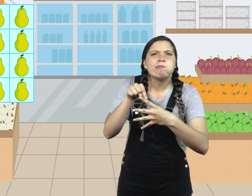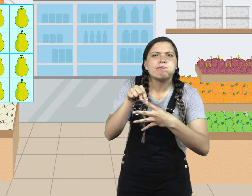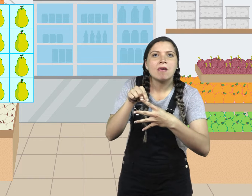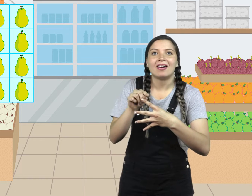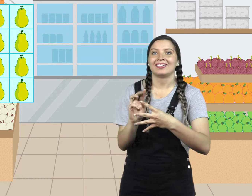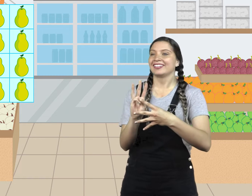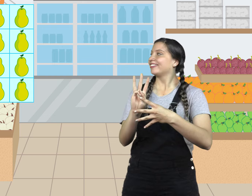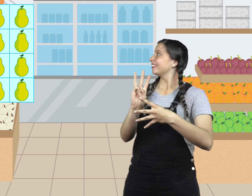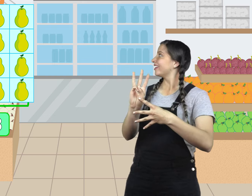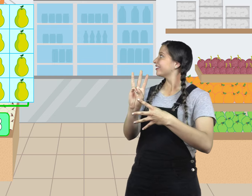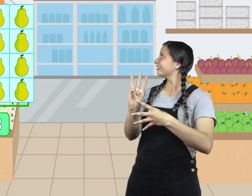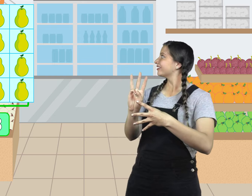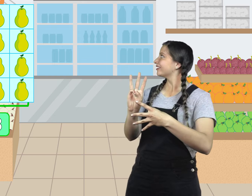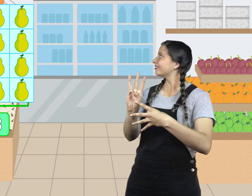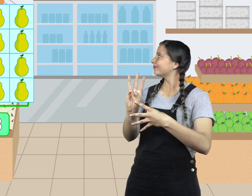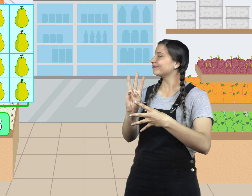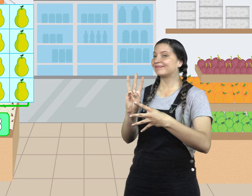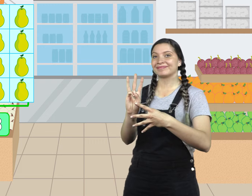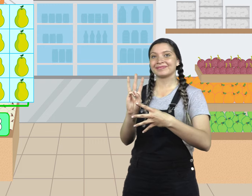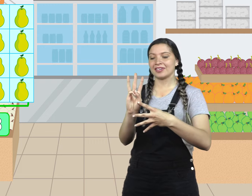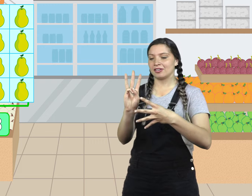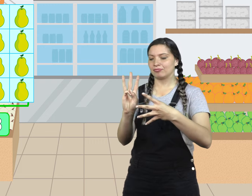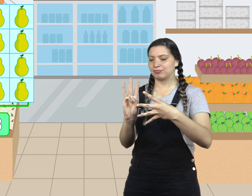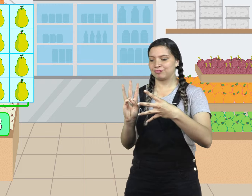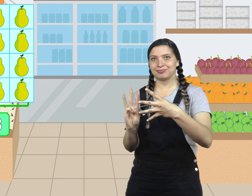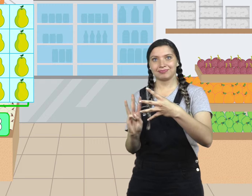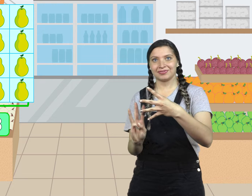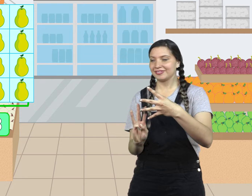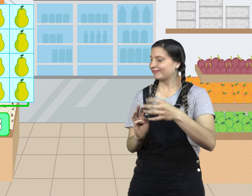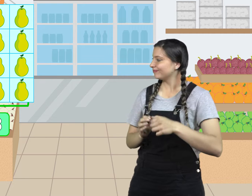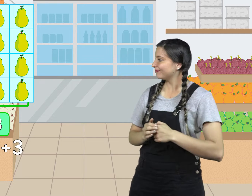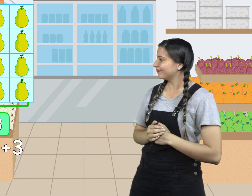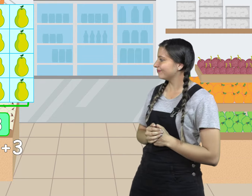donde cada fila contiene 3 peras.